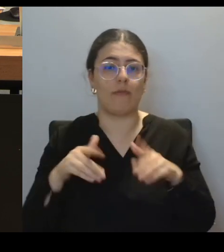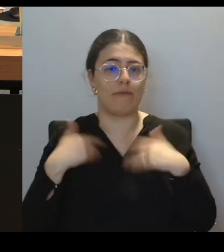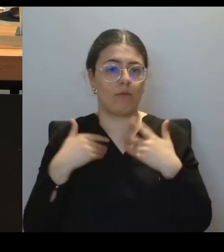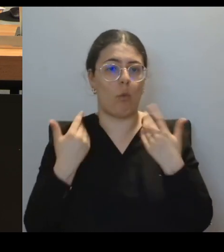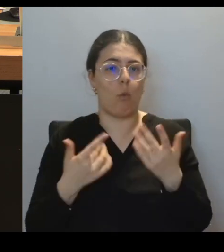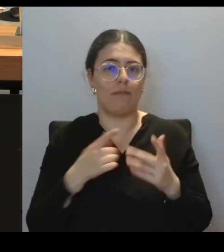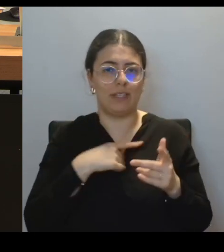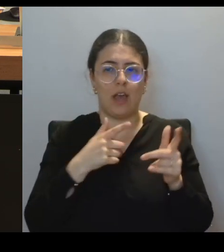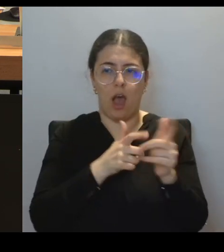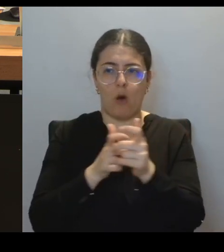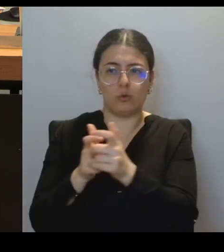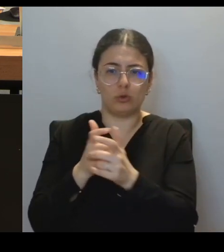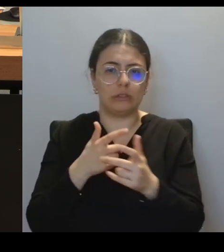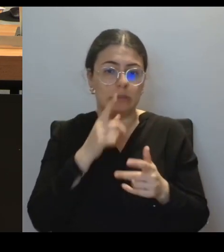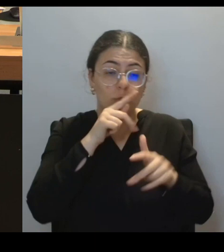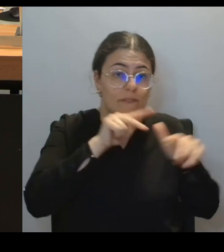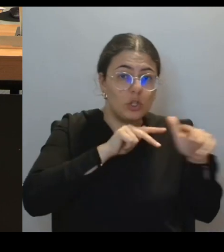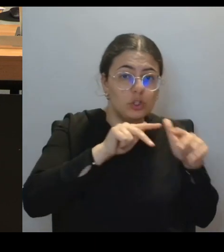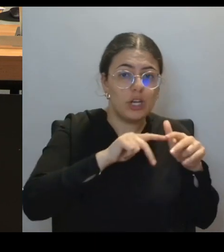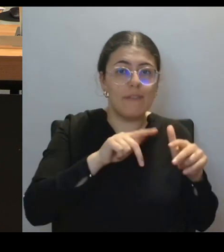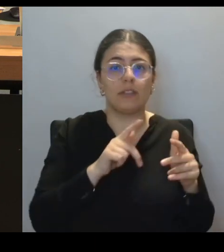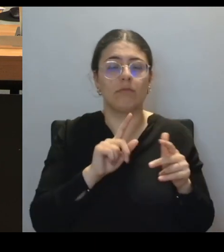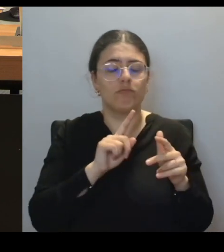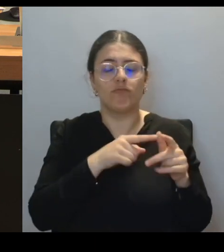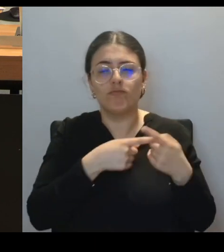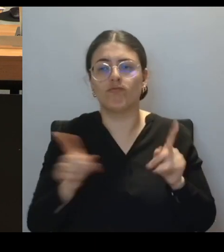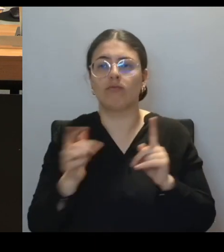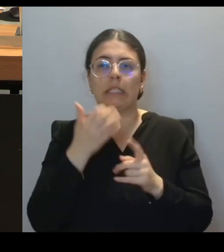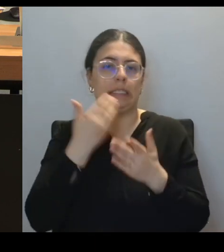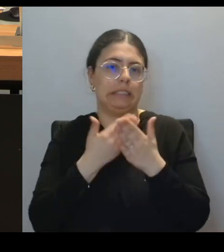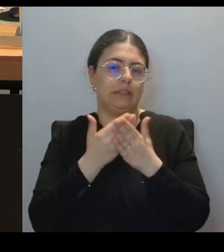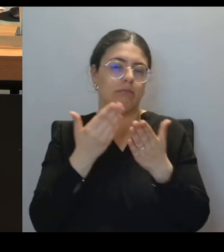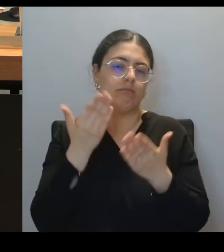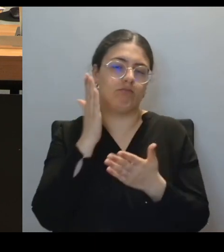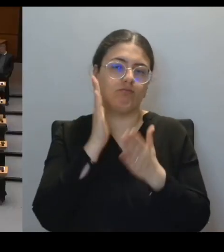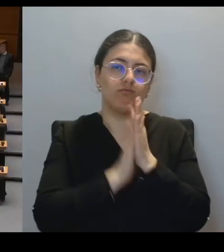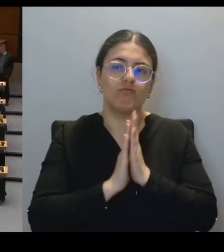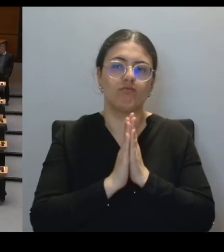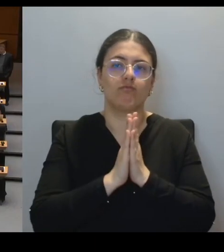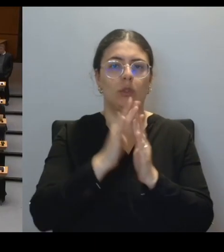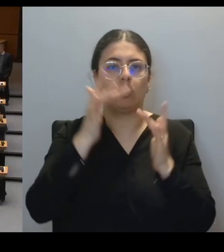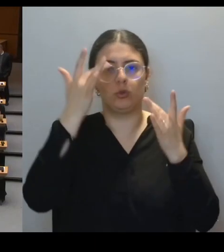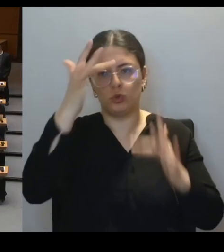Vielen Dank